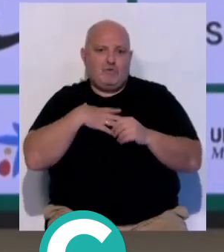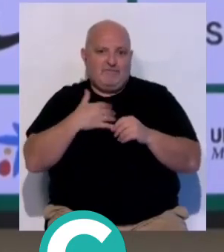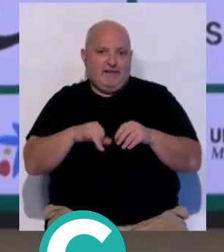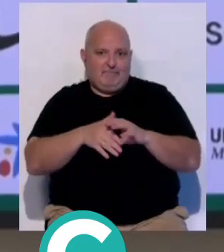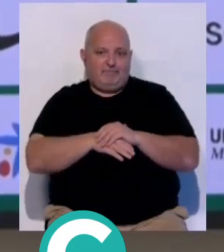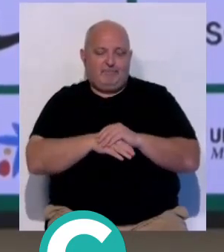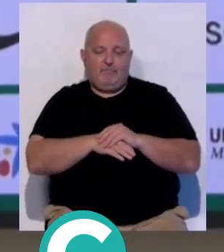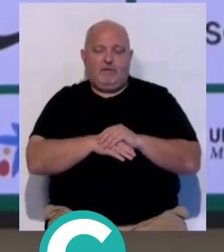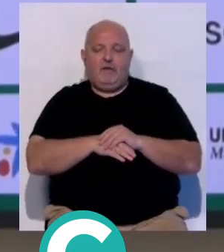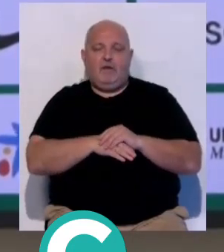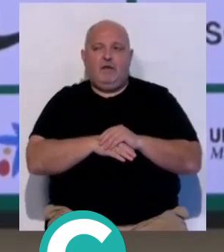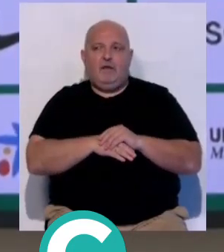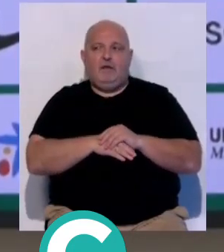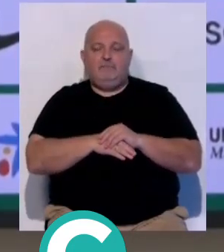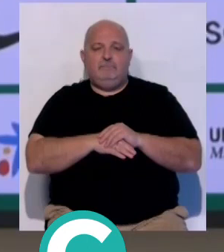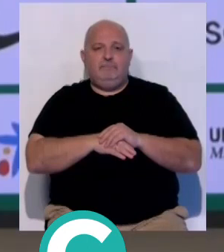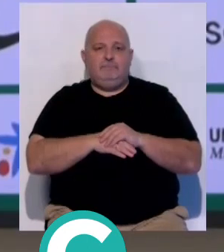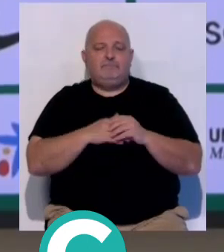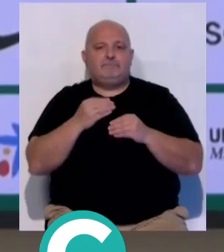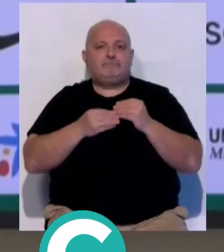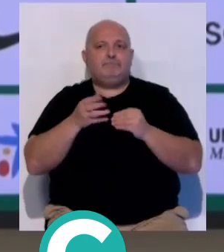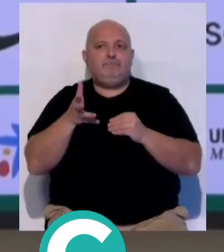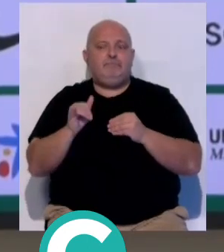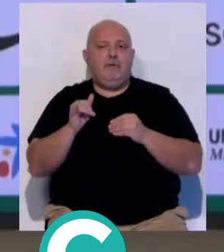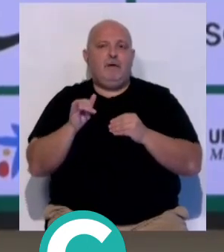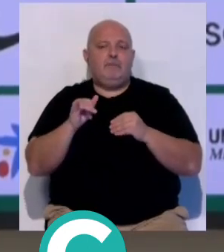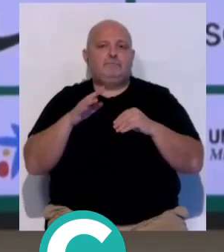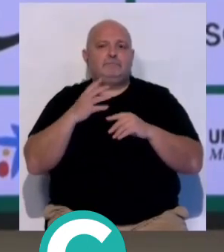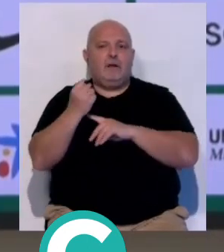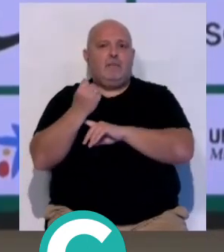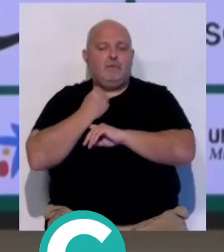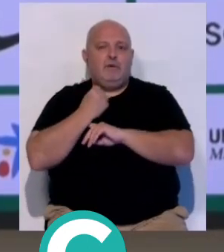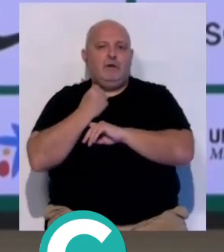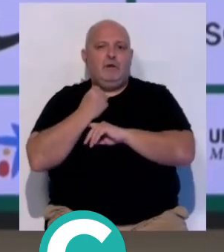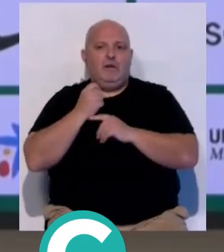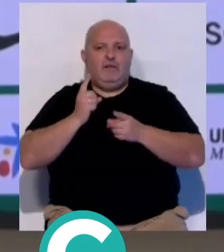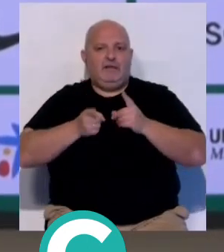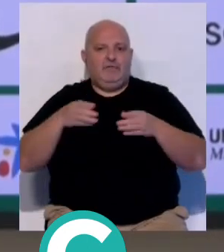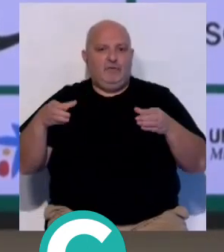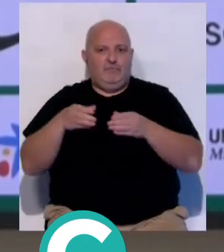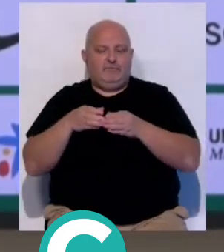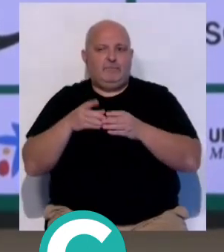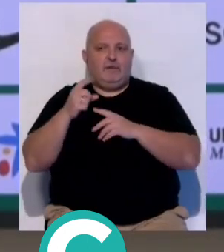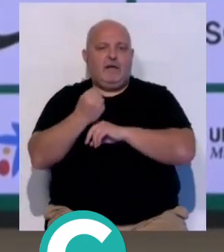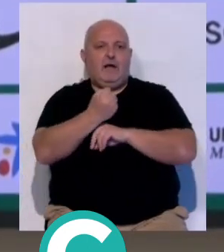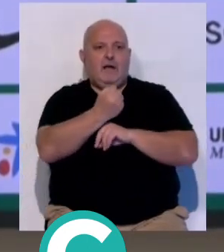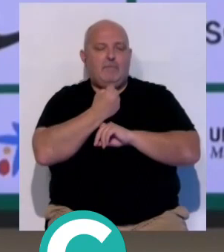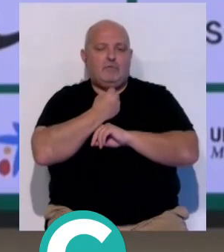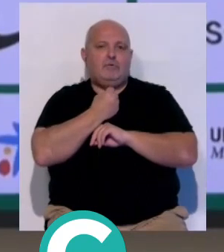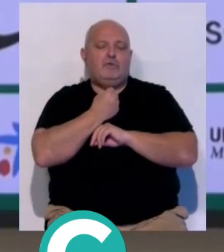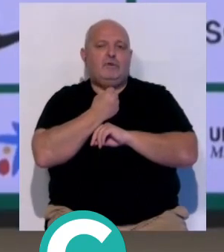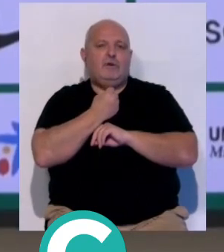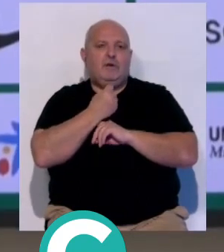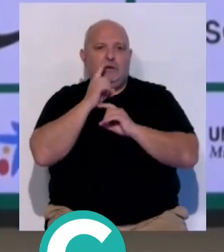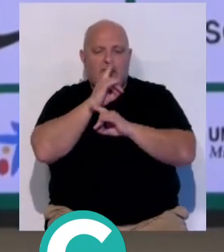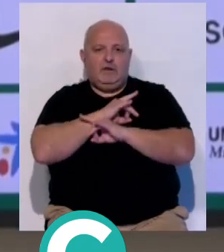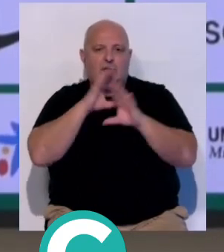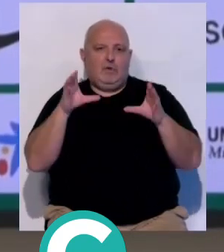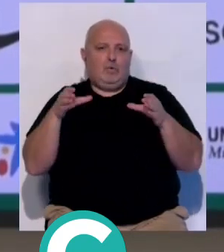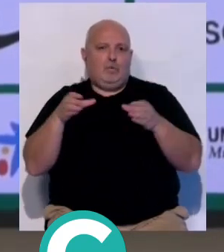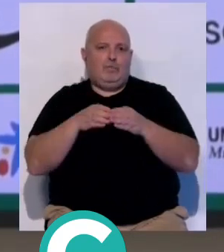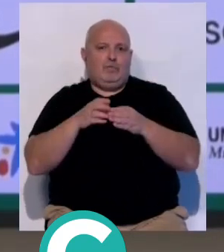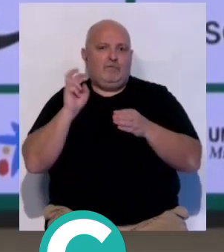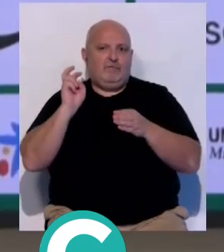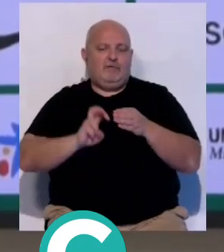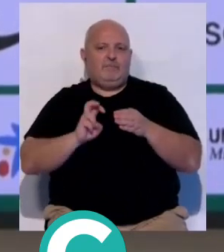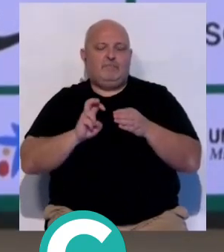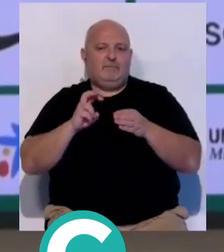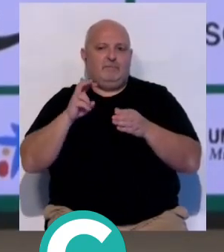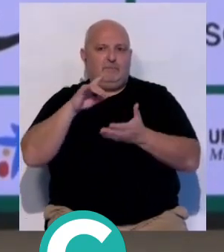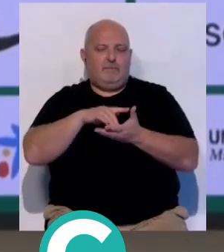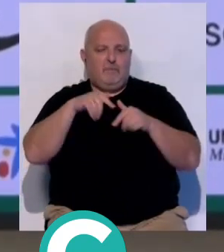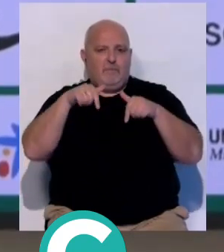Contamos con el apoyo directivo y también con la convicción del grupo que ha venido hoy a guiar a